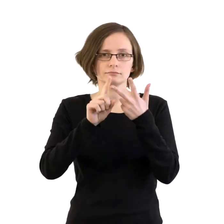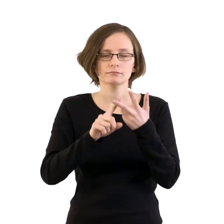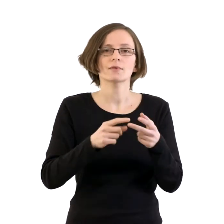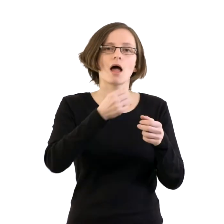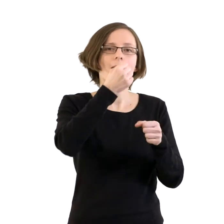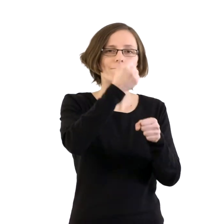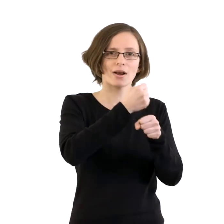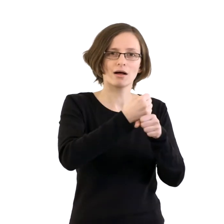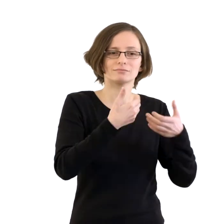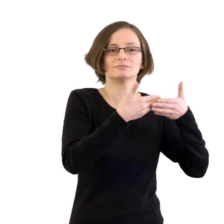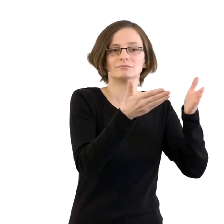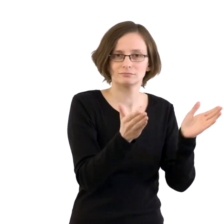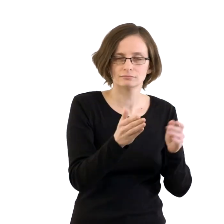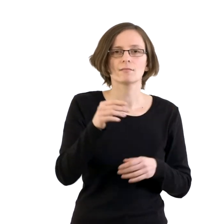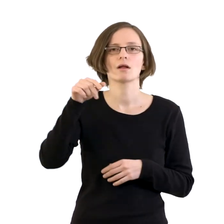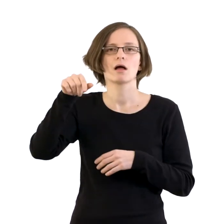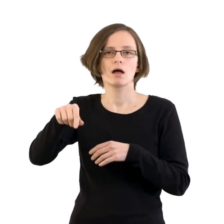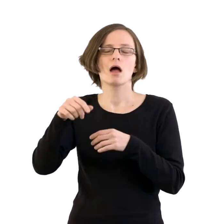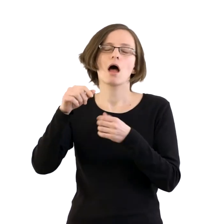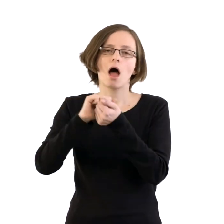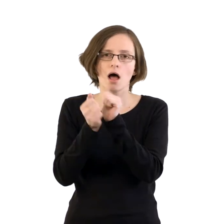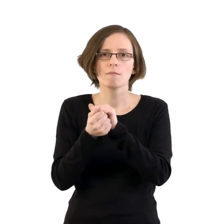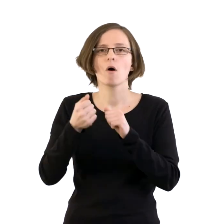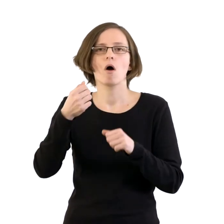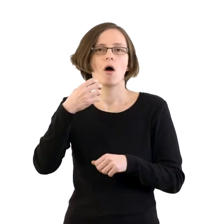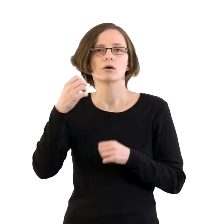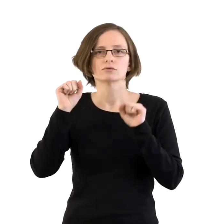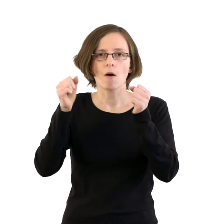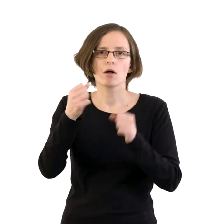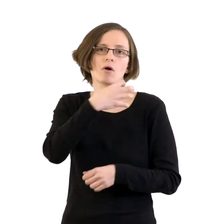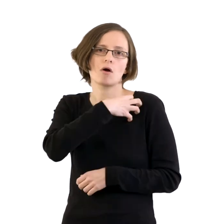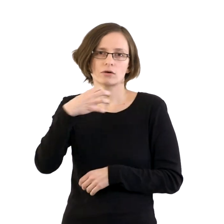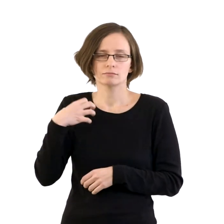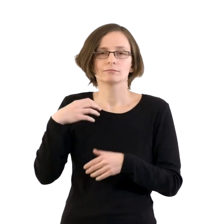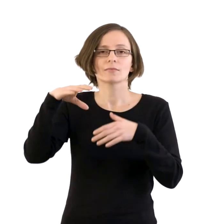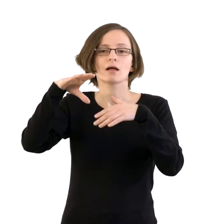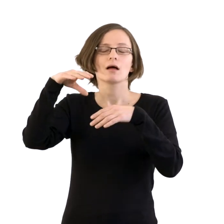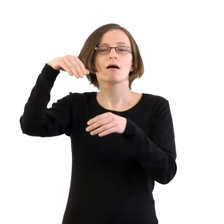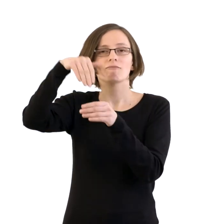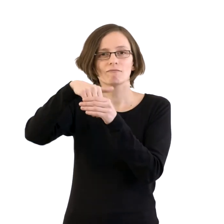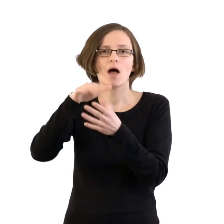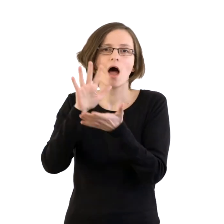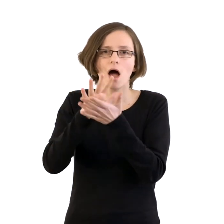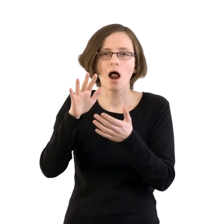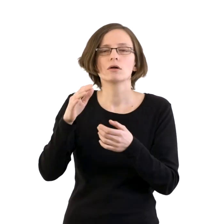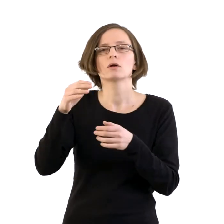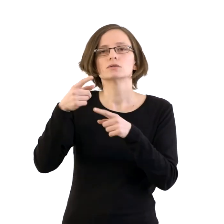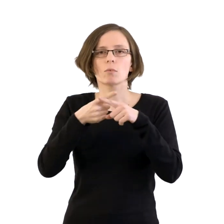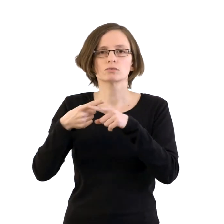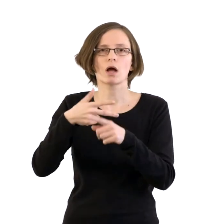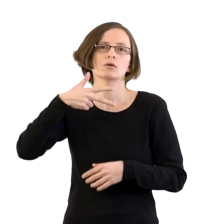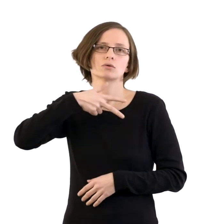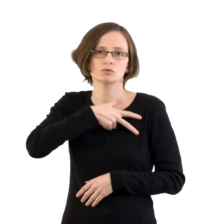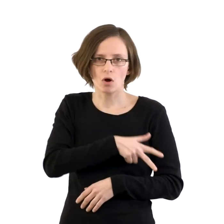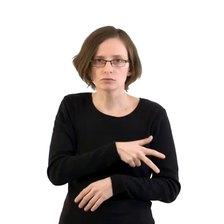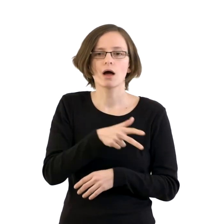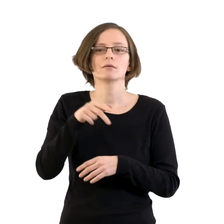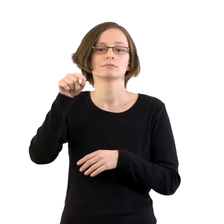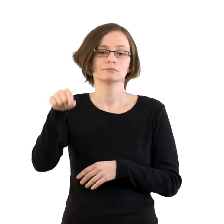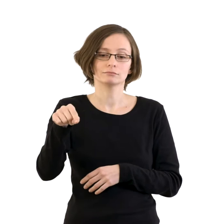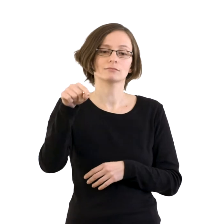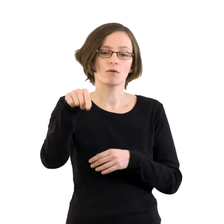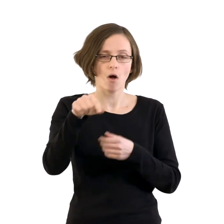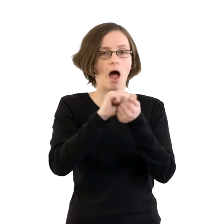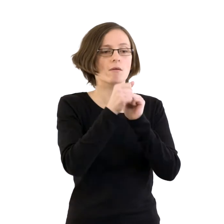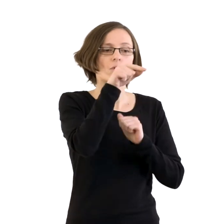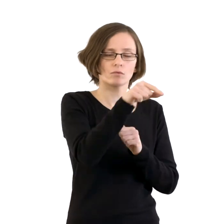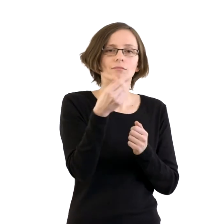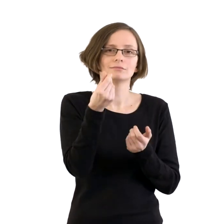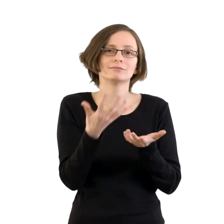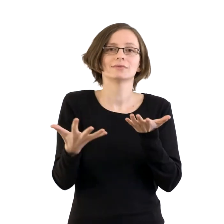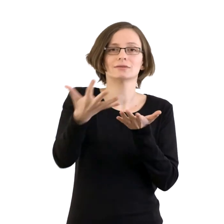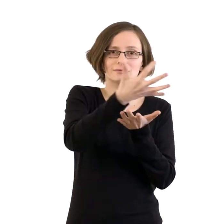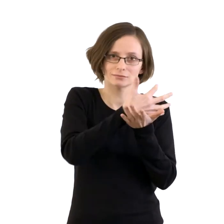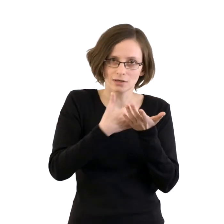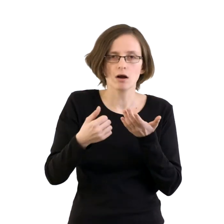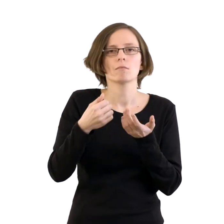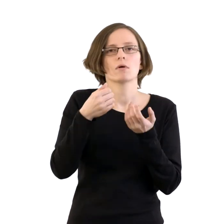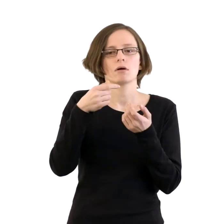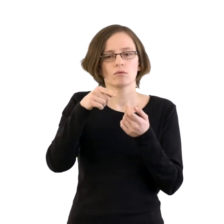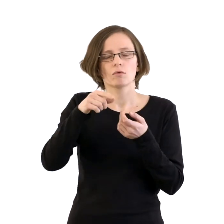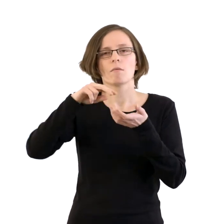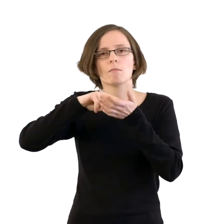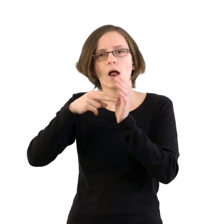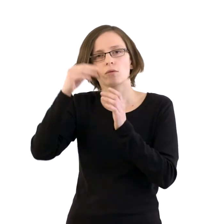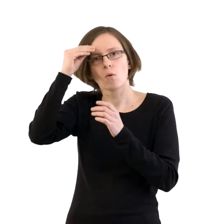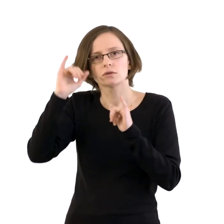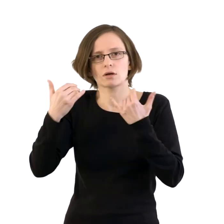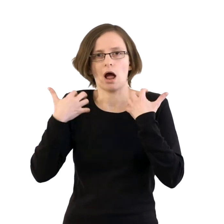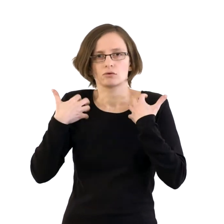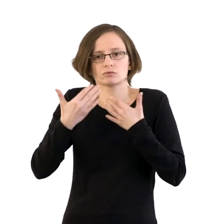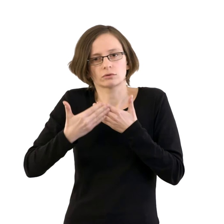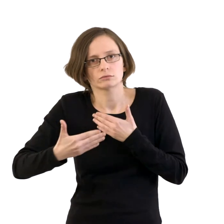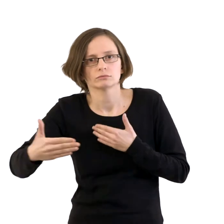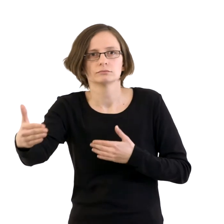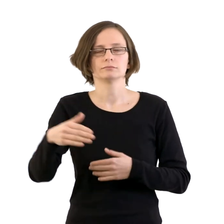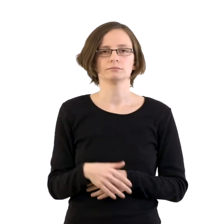naukę planowania życia i zaspokajania potrzeb życiowych poprzez osiągnięcie dochodów przez zatrudnienie na otwartym rynku pracy lub działalność gospodarczą w formie spółdzielni socjalnej